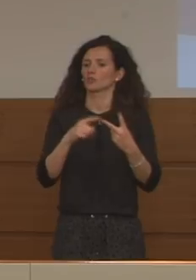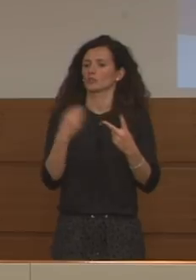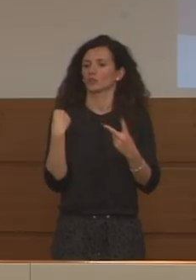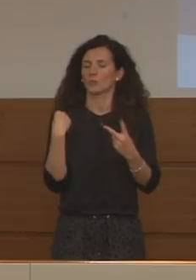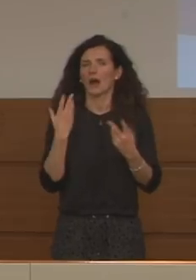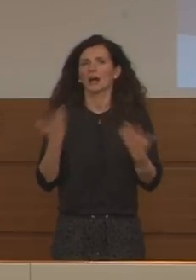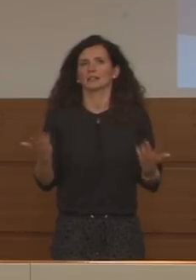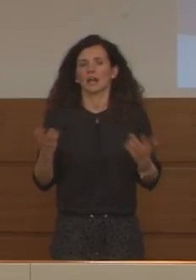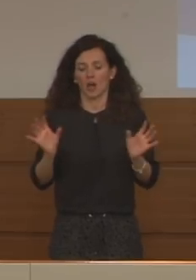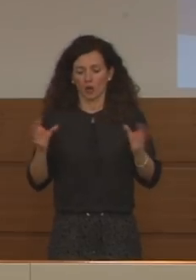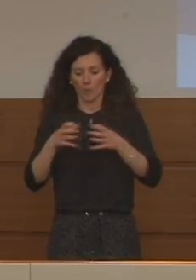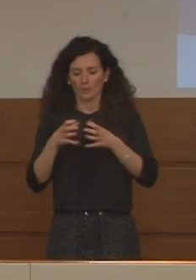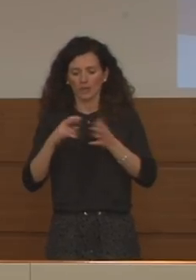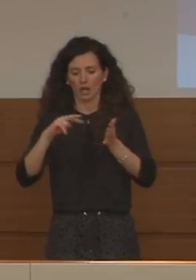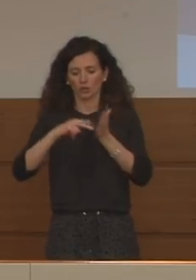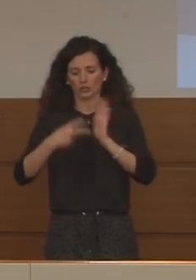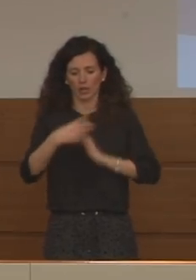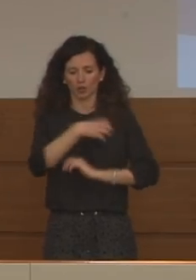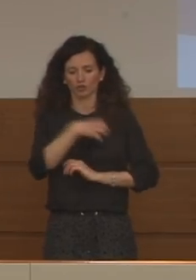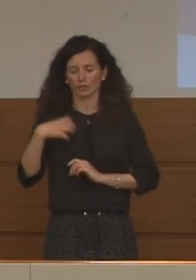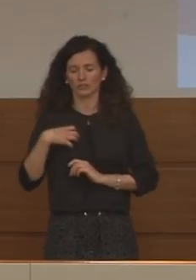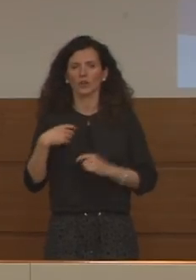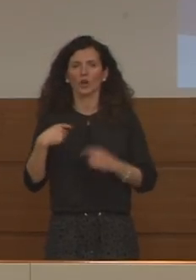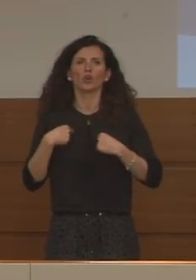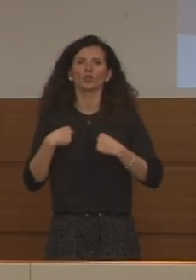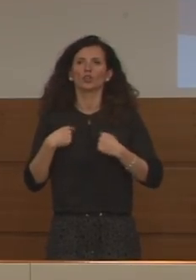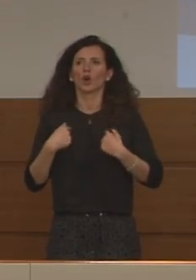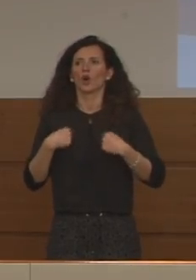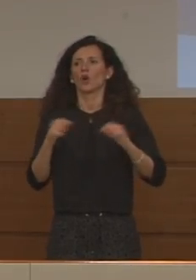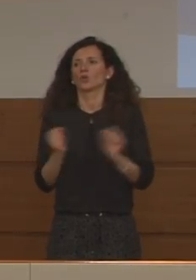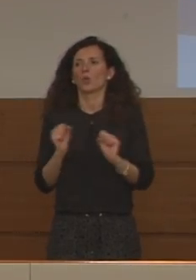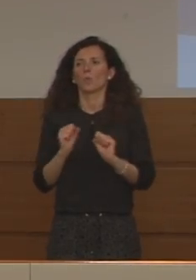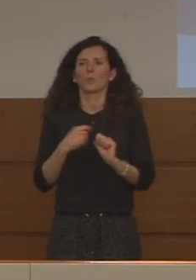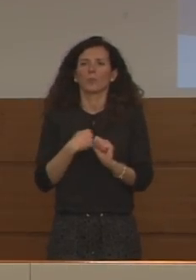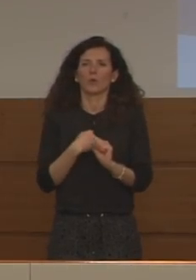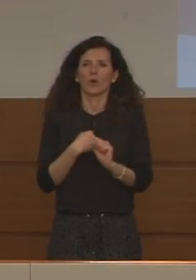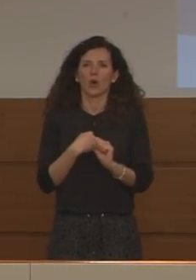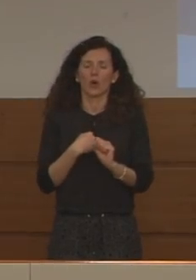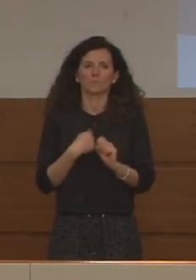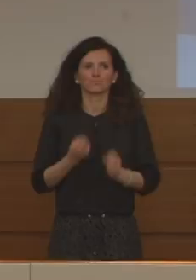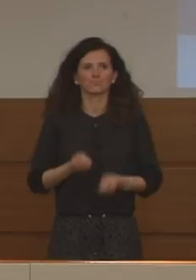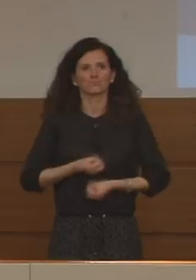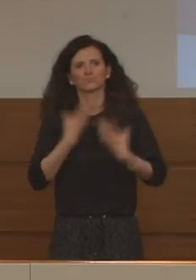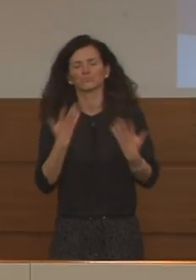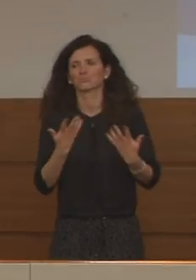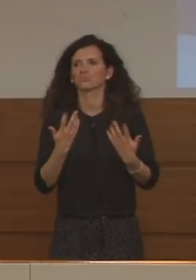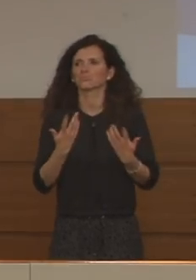posso esprimermi in maniera, il Comitato Tecnico Scientifico